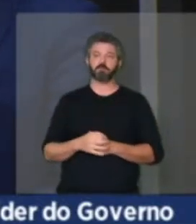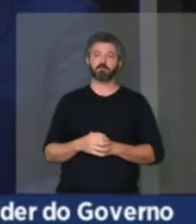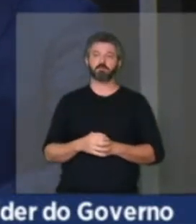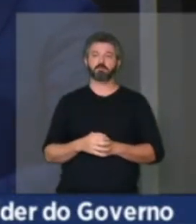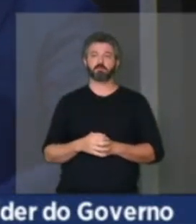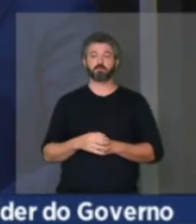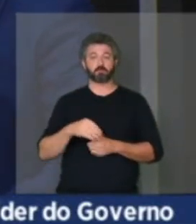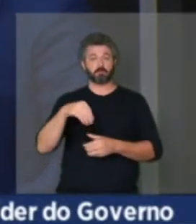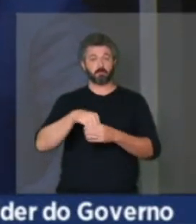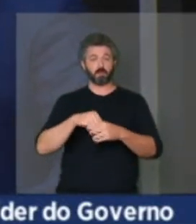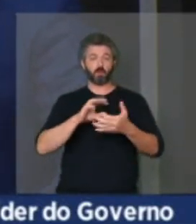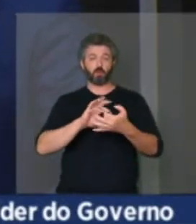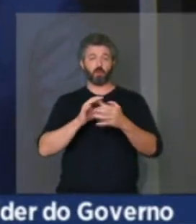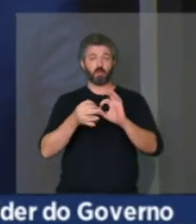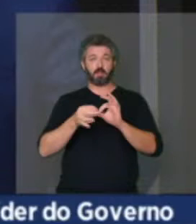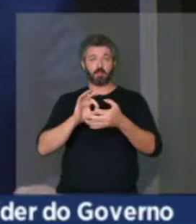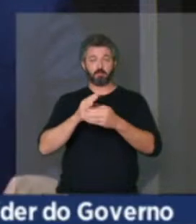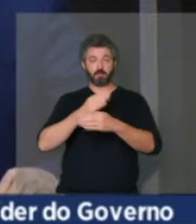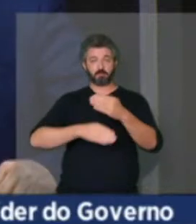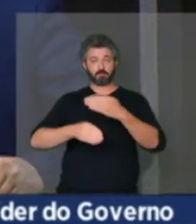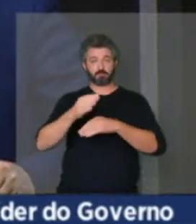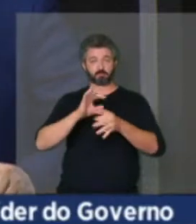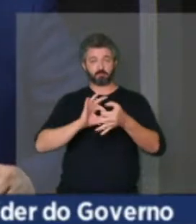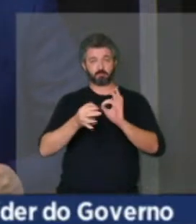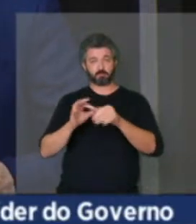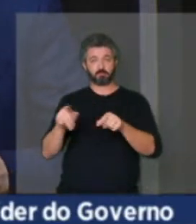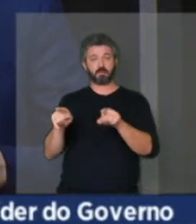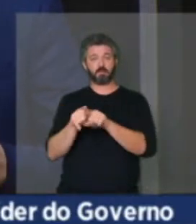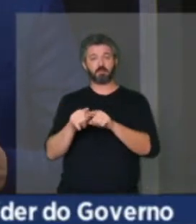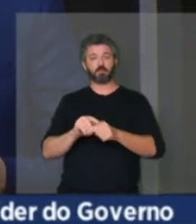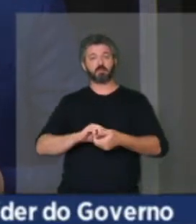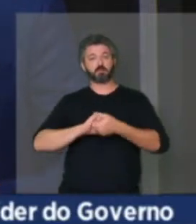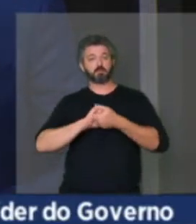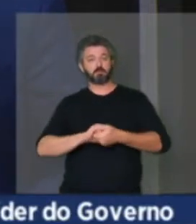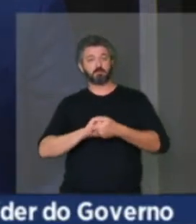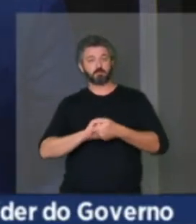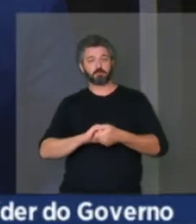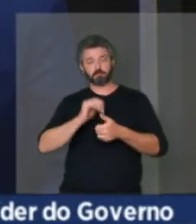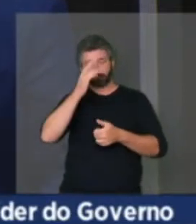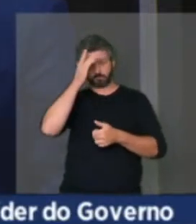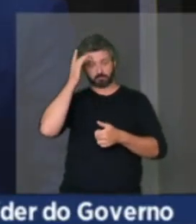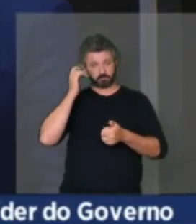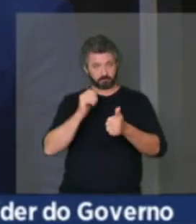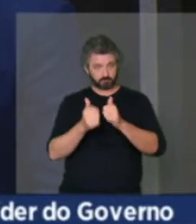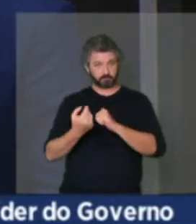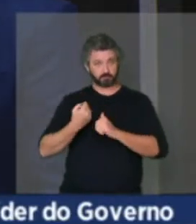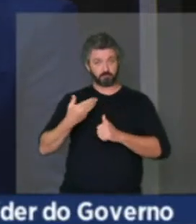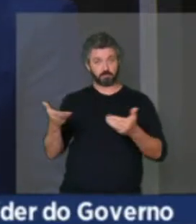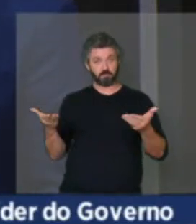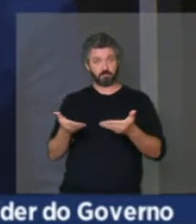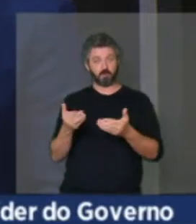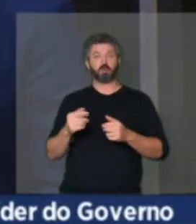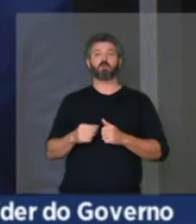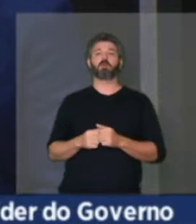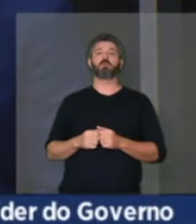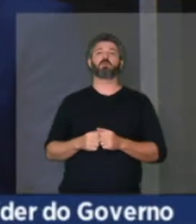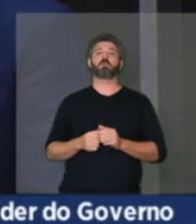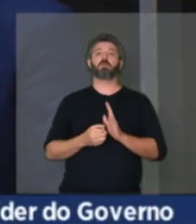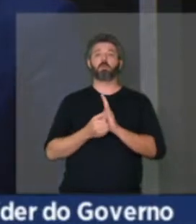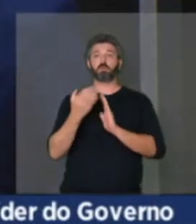FAZEMOS AOS ATLETAS QUE ESTIVERAM HOJE... EM GRANDE NÚMERO NO PALÁCIO DO PLANALTO PARA SEREM HOMENAGEADOS PELO PRESIDENTE BOLSONARO COM A PRESENÇA DE